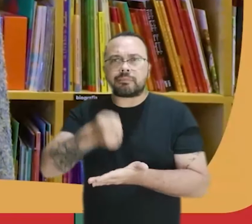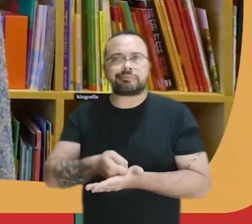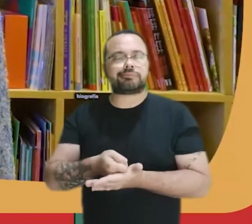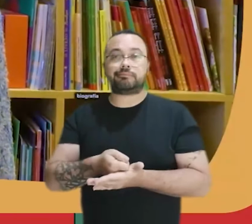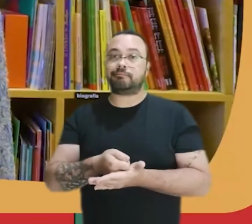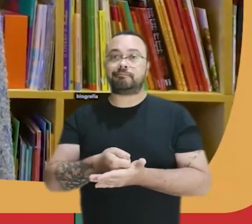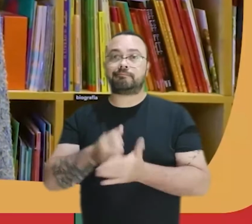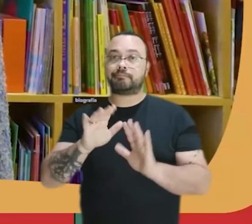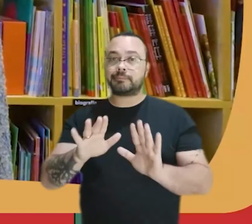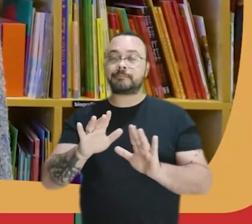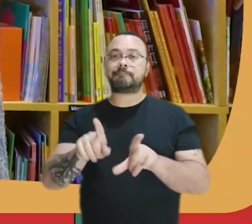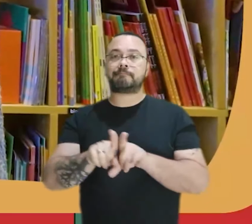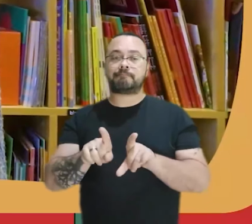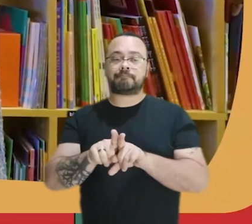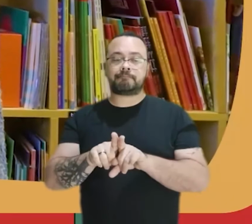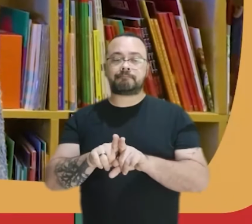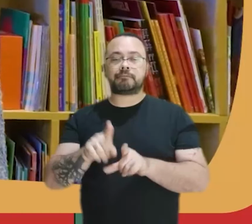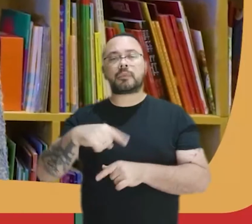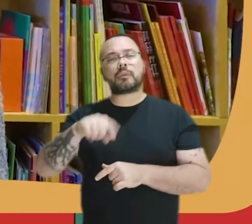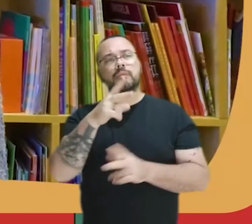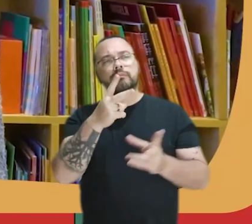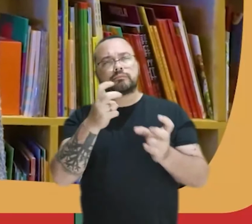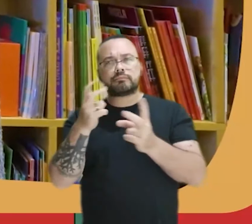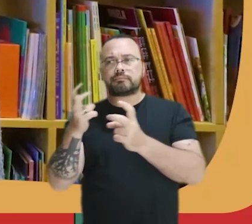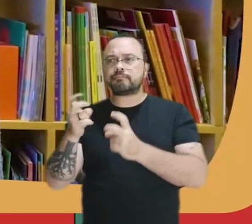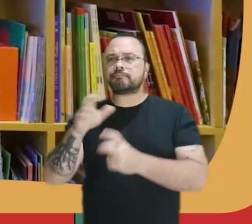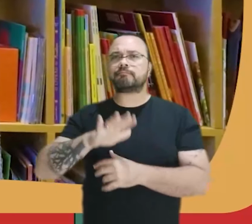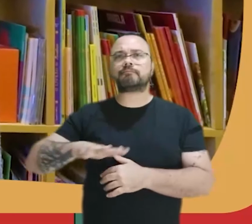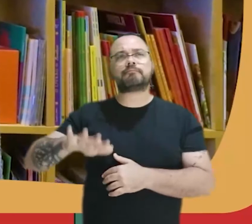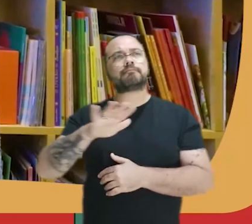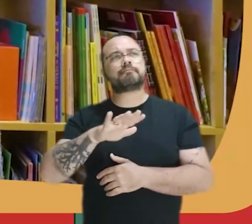então, quando você olha aqui dentro, procurando,